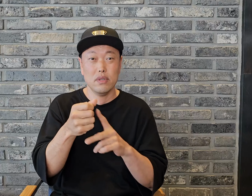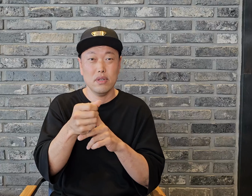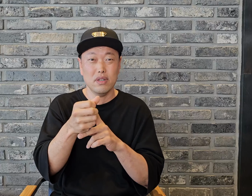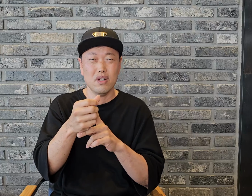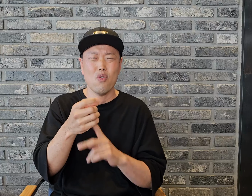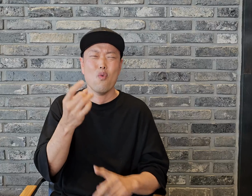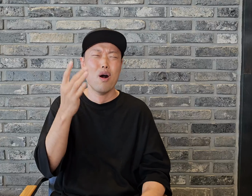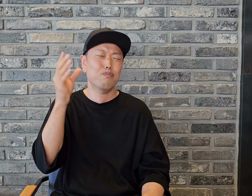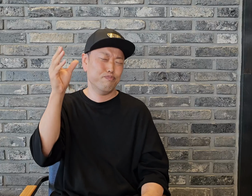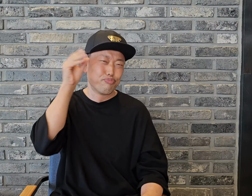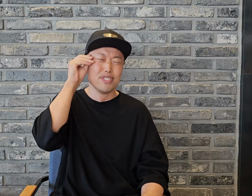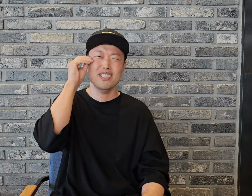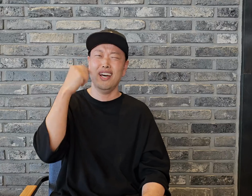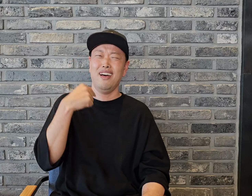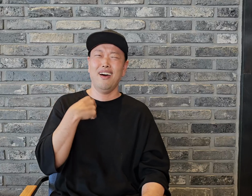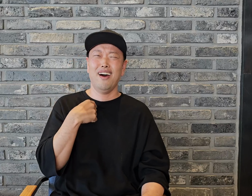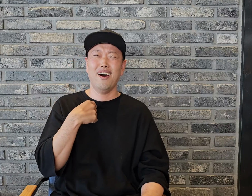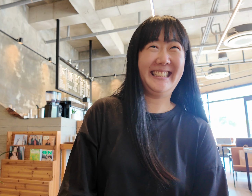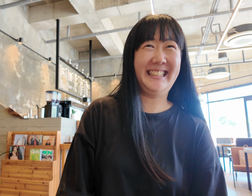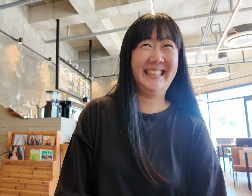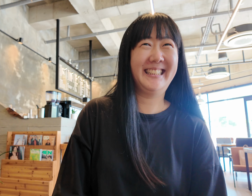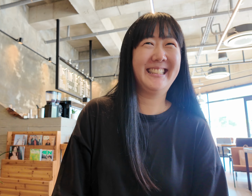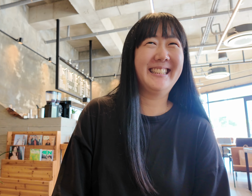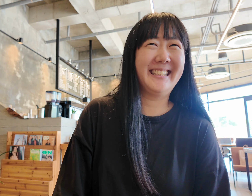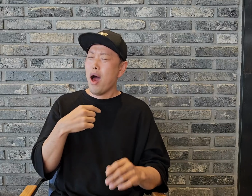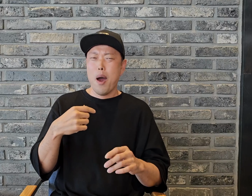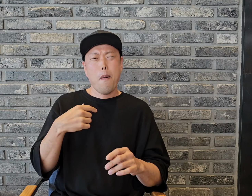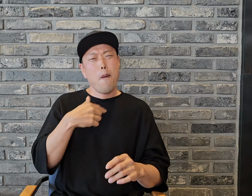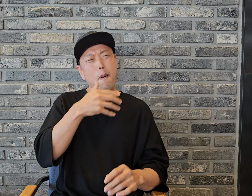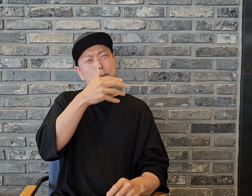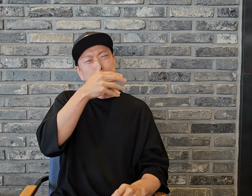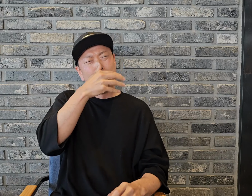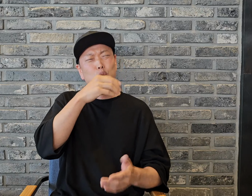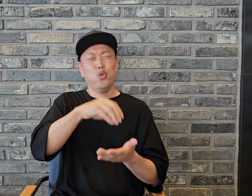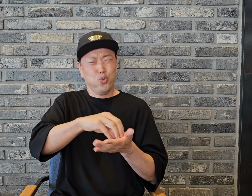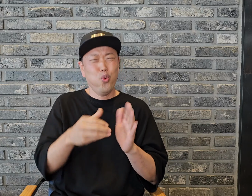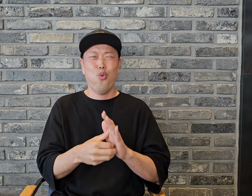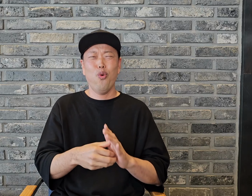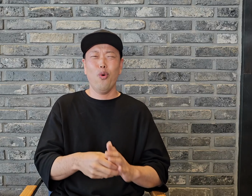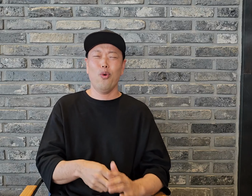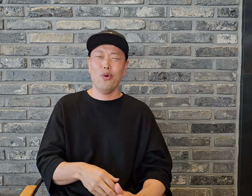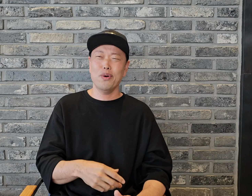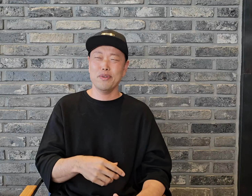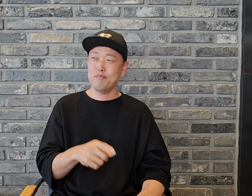小学生の頃は本当に無知で （笑） 、 バカと言われるくらいだったのですが、